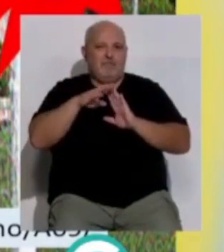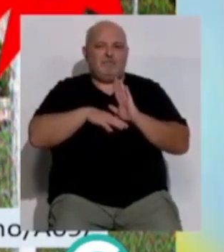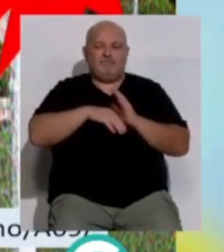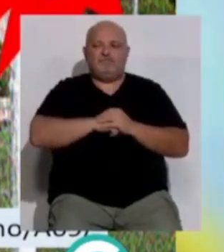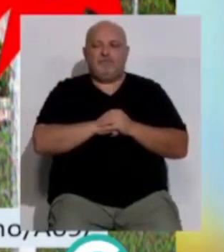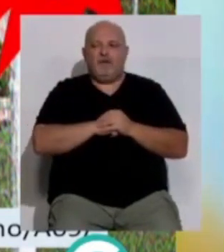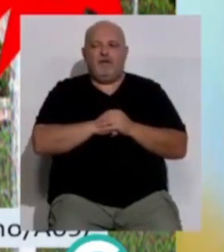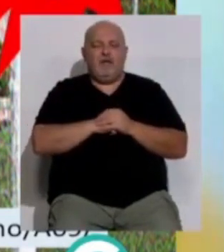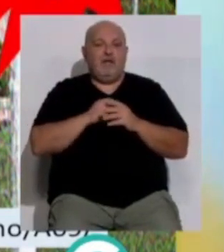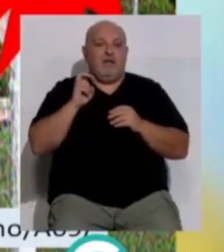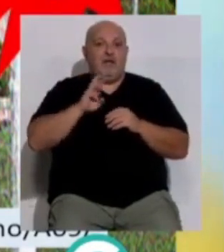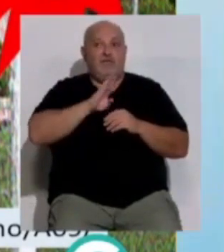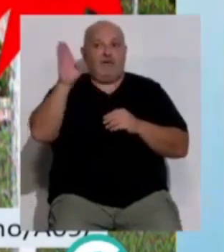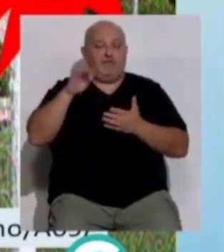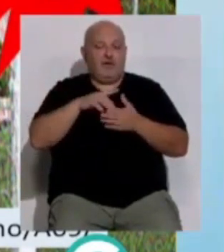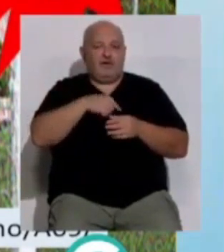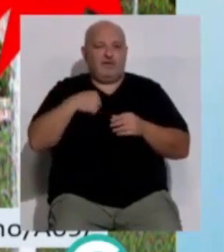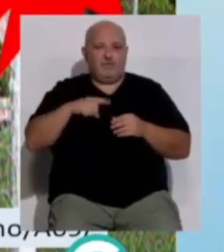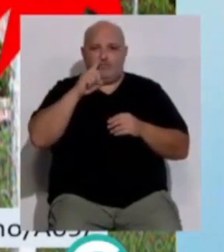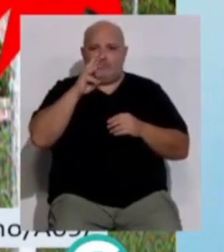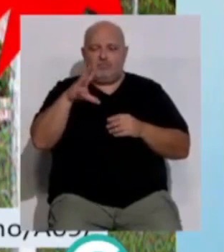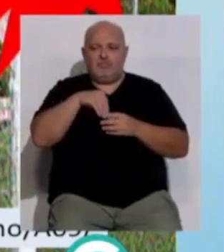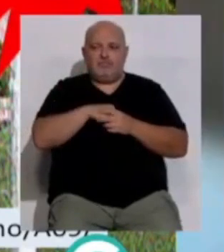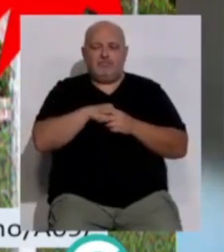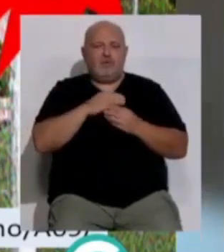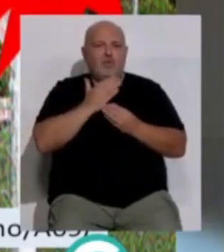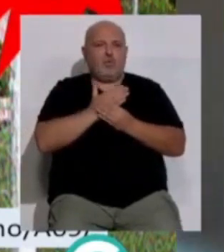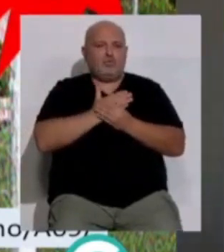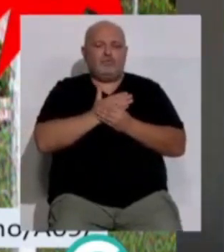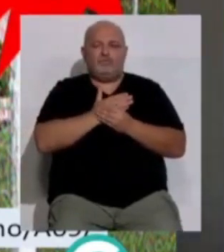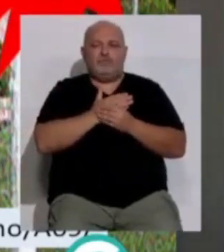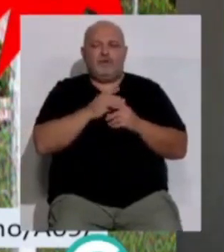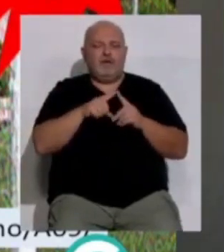al final llegamos a China Porque después de unos años fuimos a dar un curso allá pero de cualquier